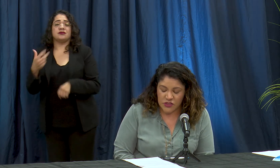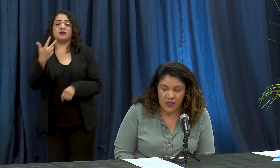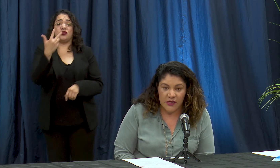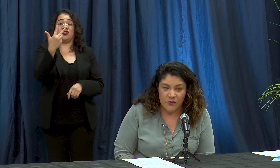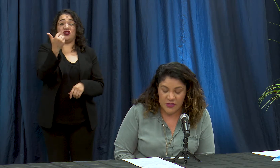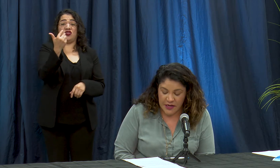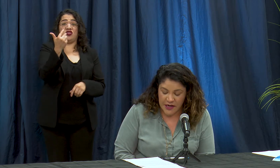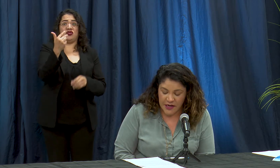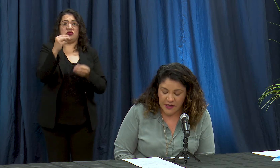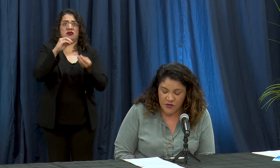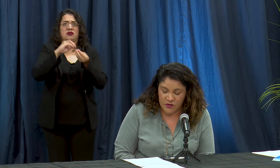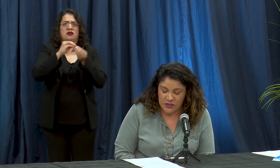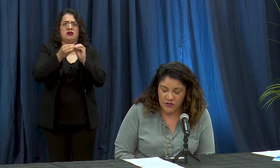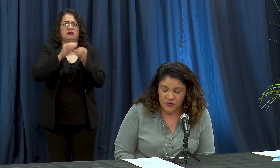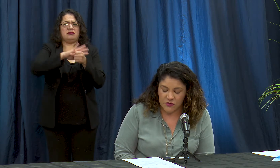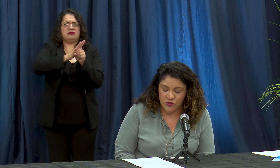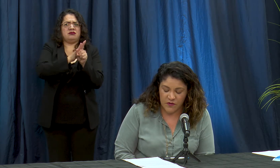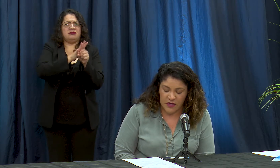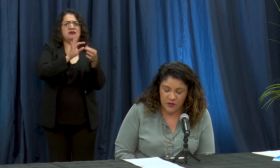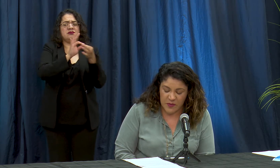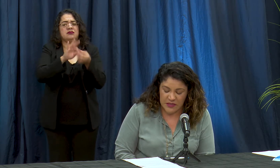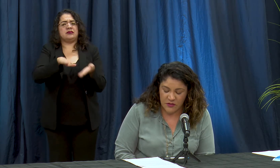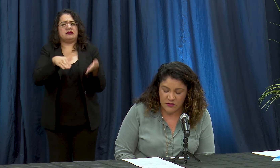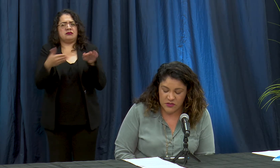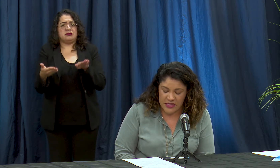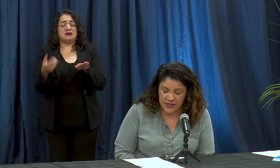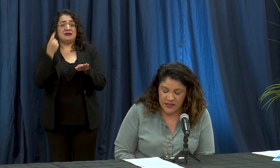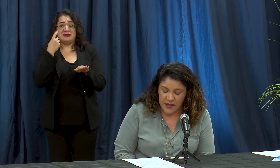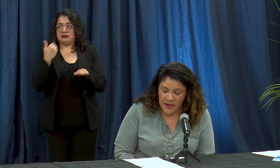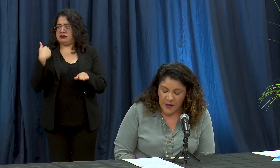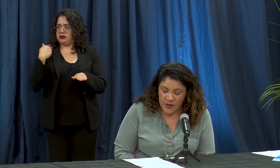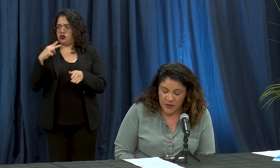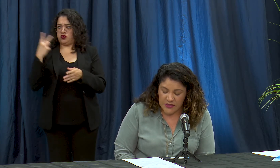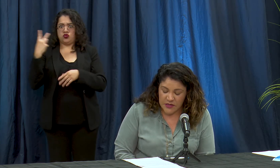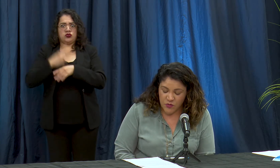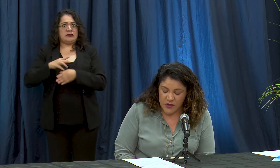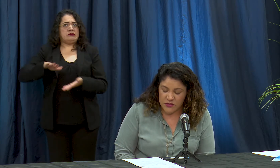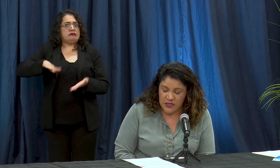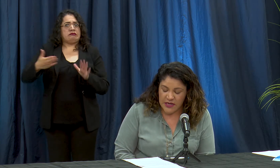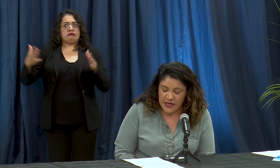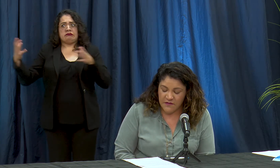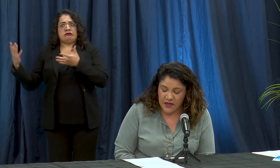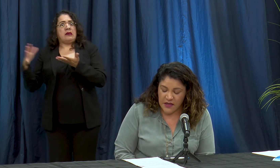queremos Sackler RK no ha sido sobre los pasado dos Diaz pero si numero CL Eva a